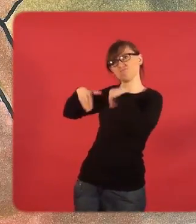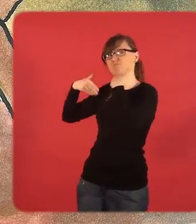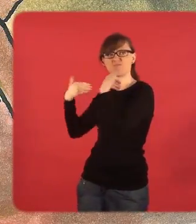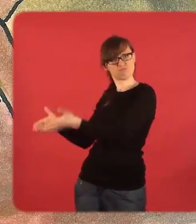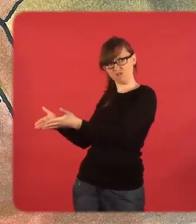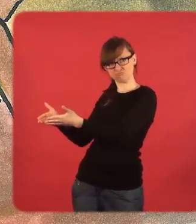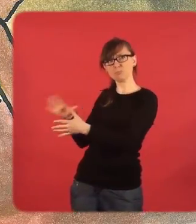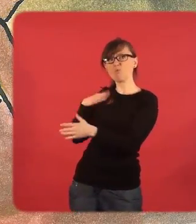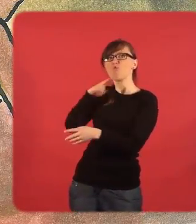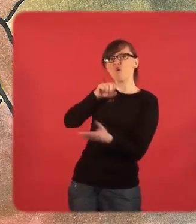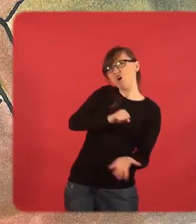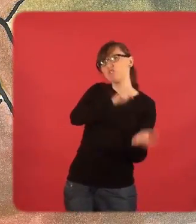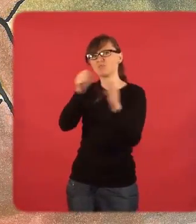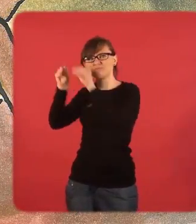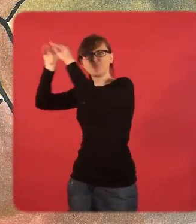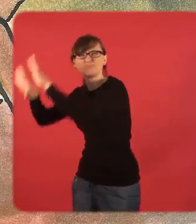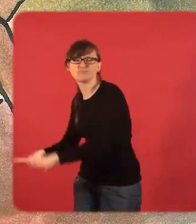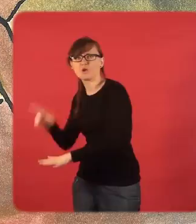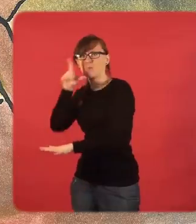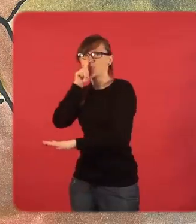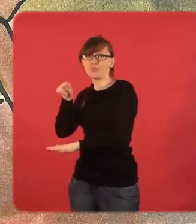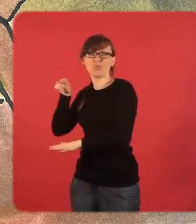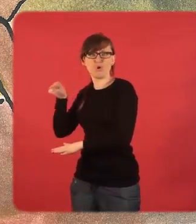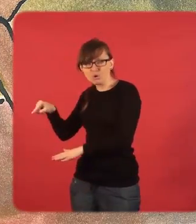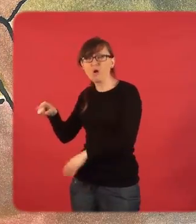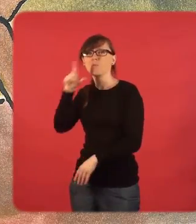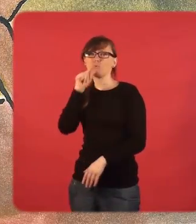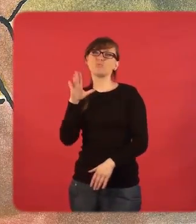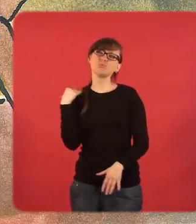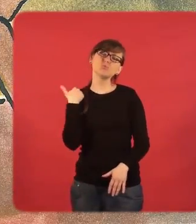Nic jednak nie otrzymał, tylko wylano na niego lodowatą wodę.